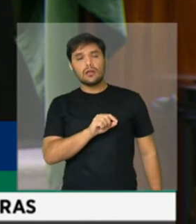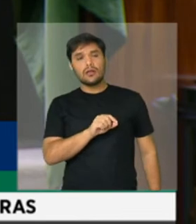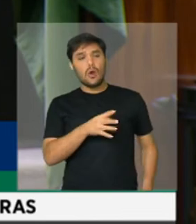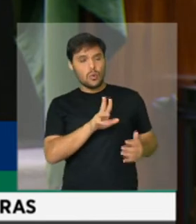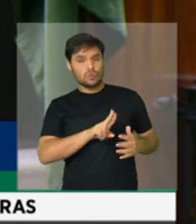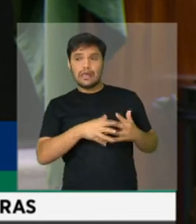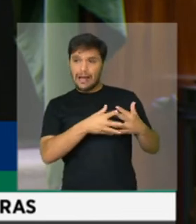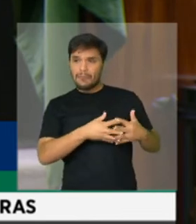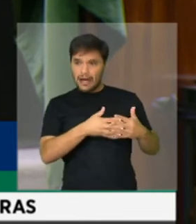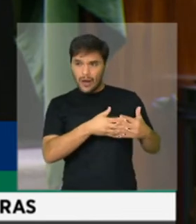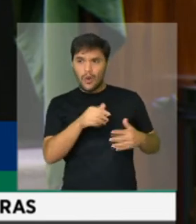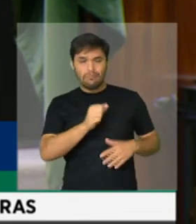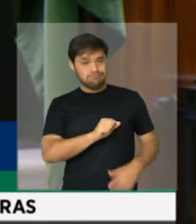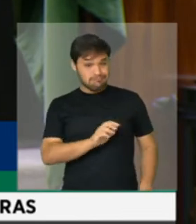TODOS QUE ANDAM COM COMBUSTÍVEIS ESTÁ MUITO